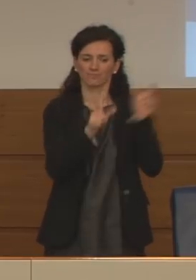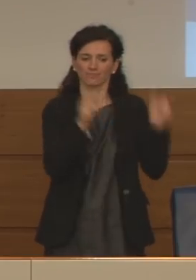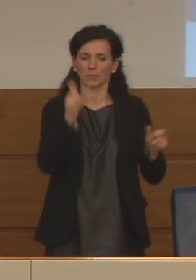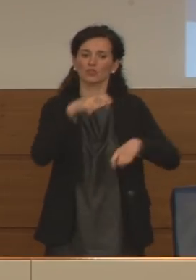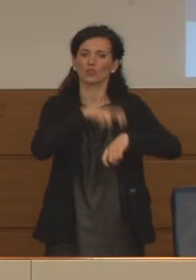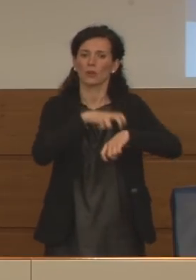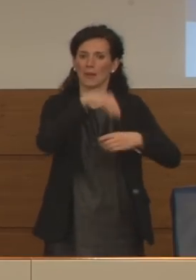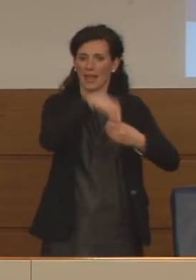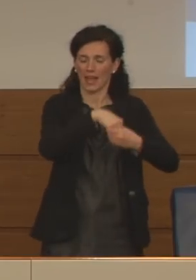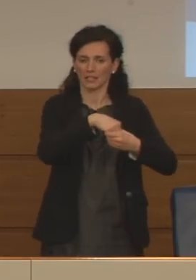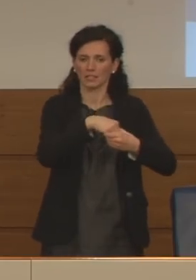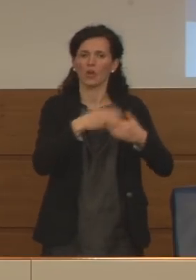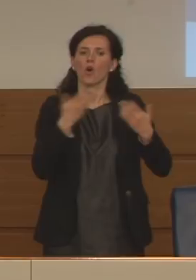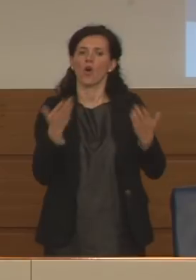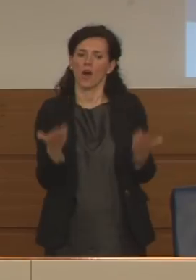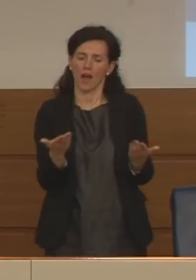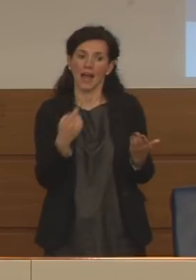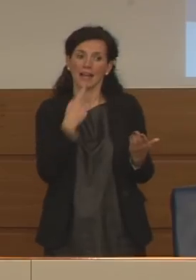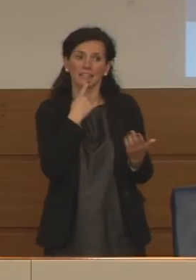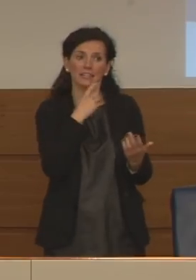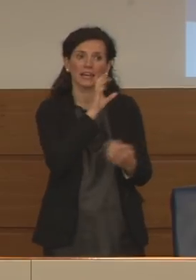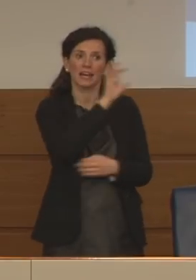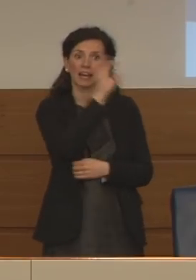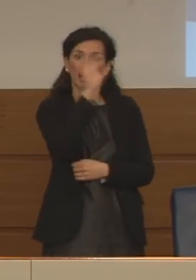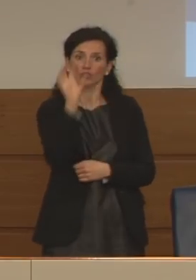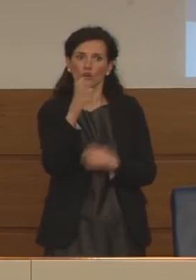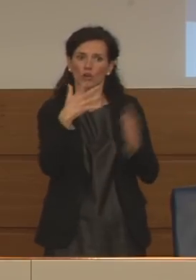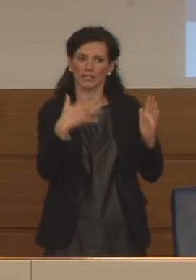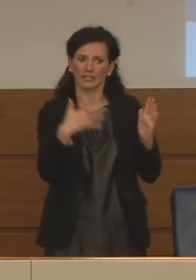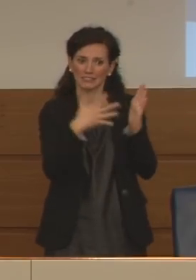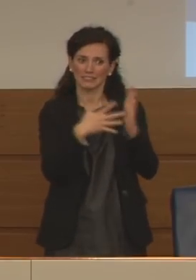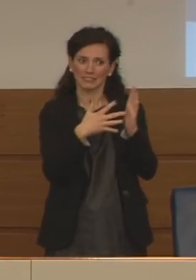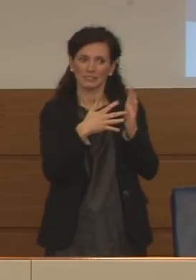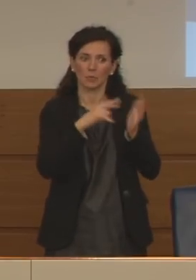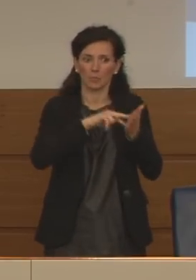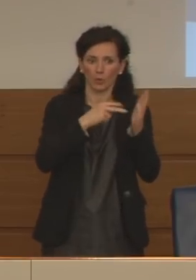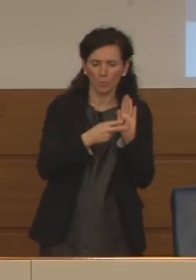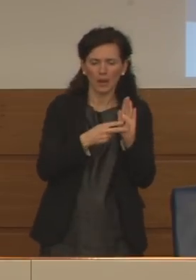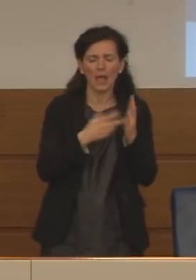abbiamo tolto dall'imbarazzo le Regioni. Lo abbiamo detto con chiarezza nella